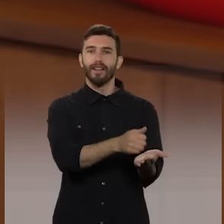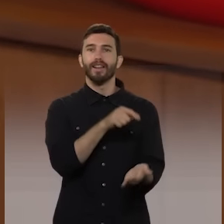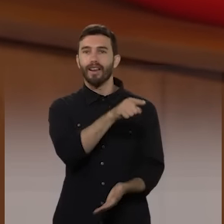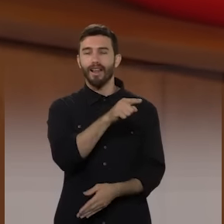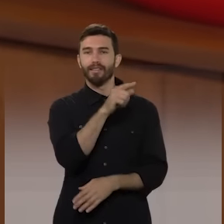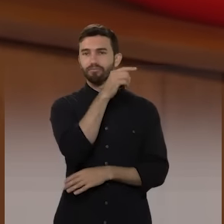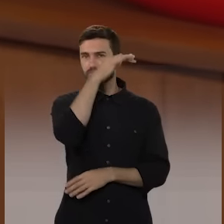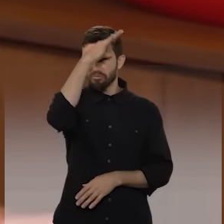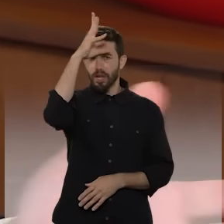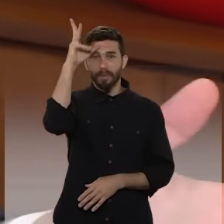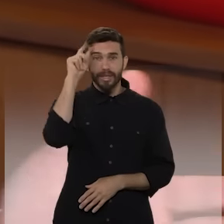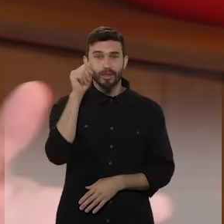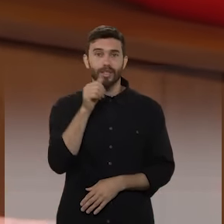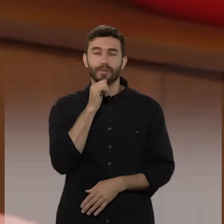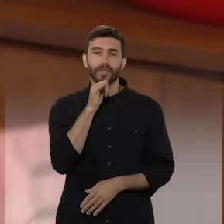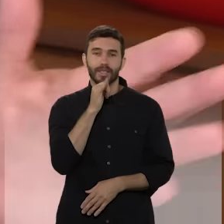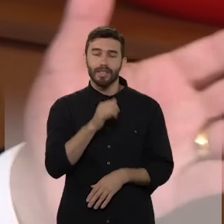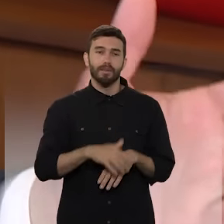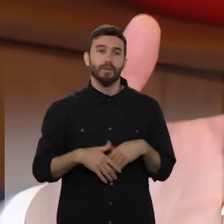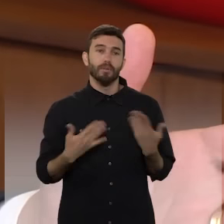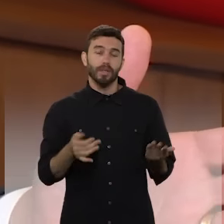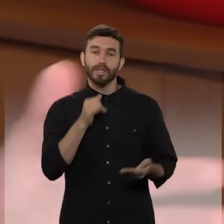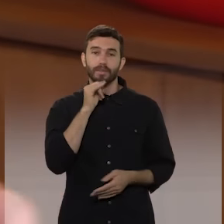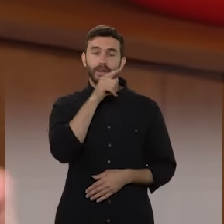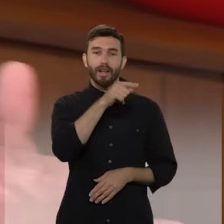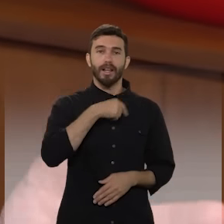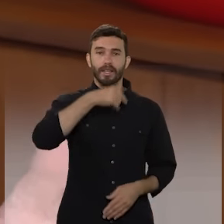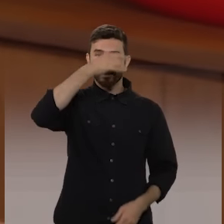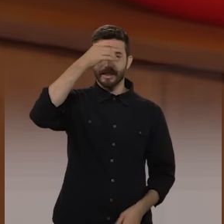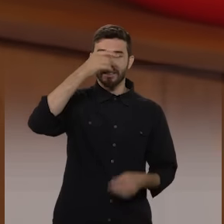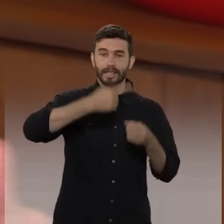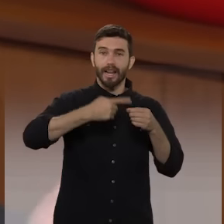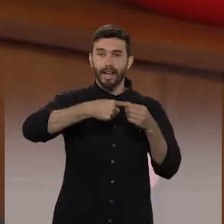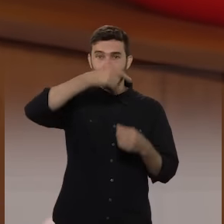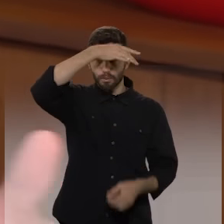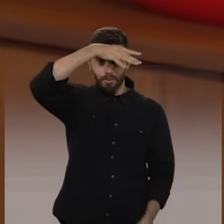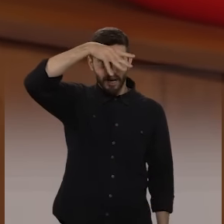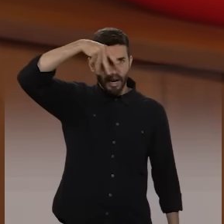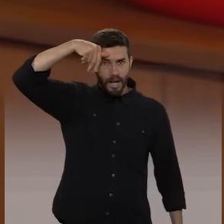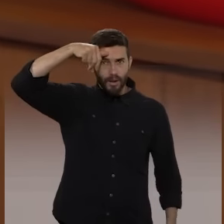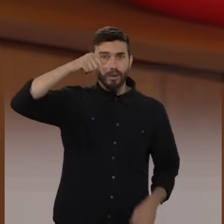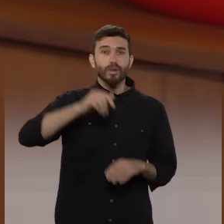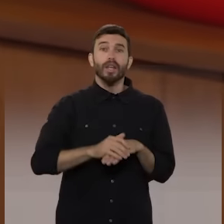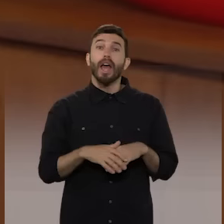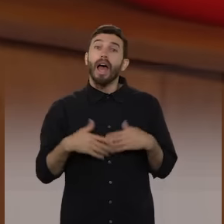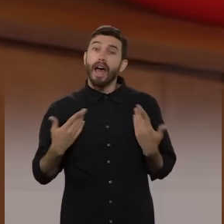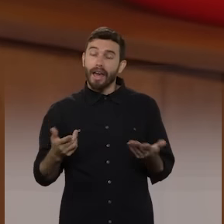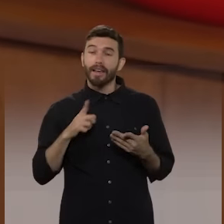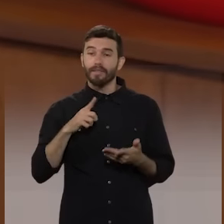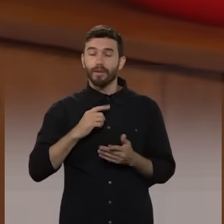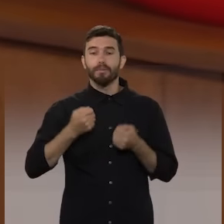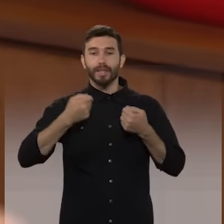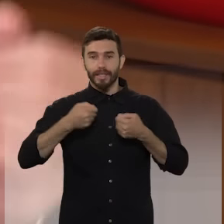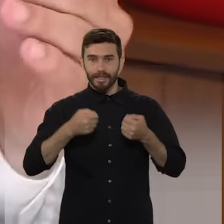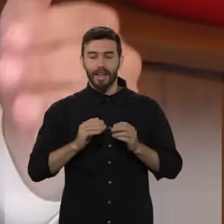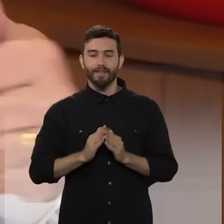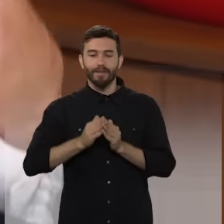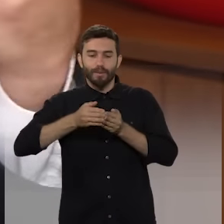Vamos lembrar da linha de Tucuruí para Manaus, que também foi o que nós atendemos e que foi uma... que foi um transporte como esse, nós vamos falar da linha que está sendo